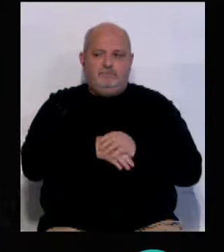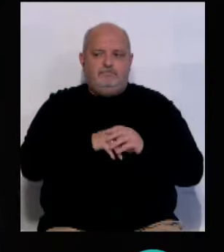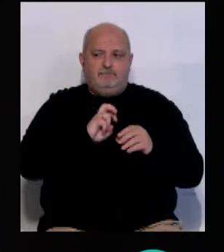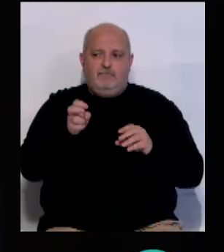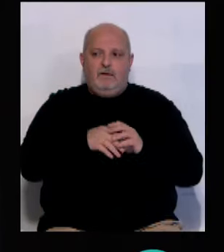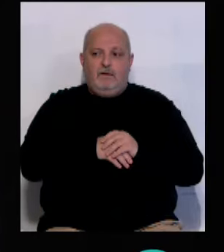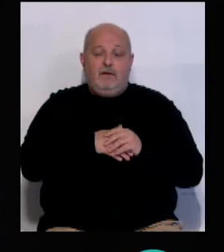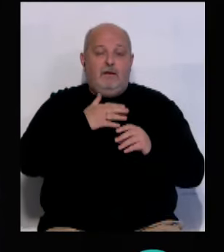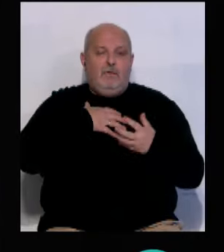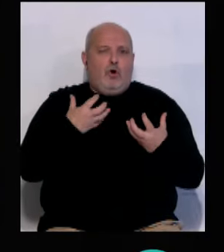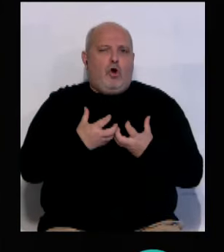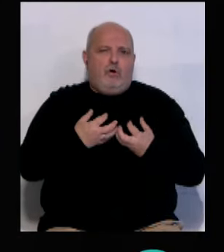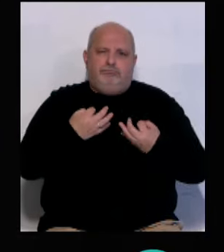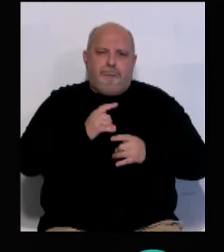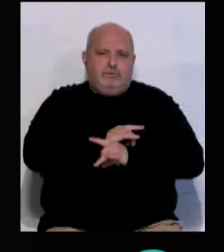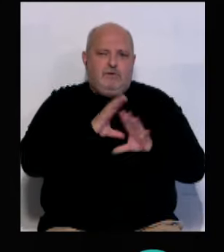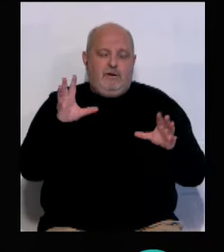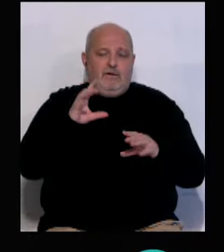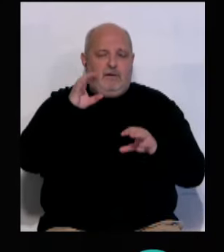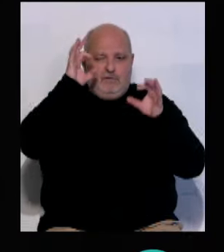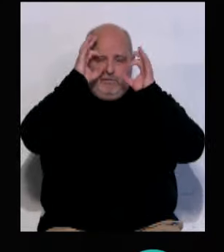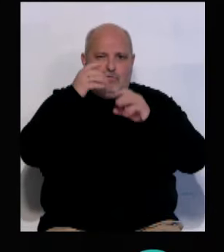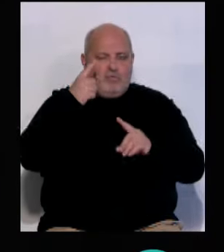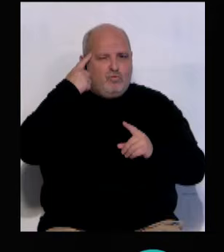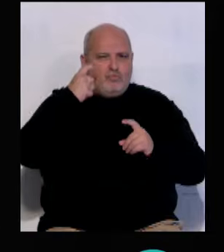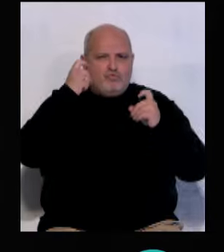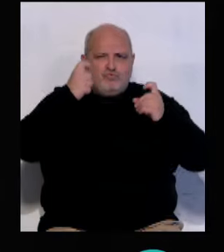entonces por mis [ __ ] y como la Cervera que era muy intenso muy intenso era como banquera pero por